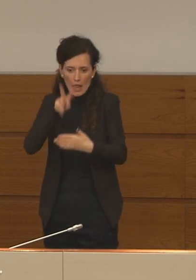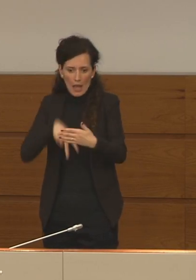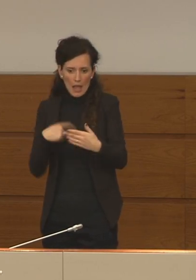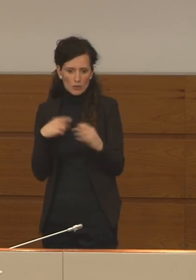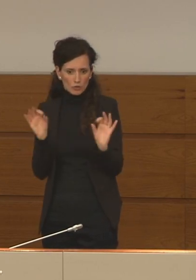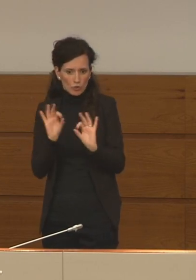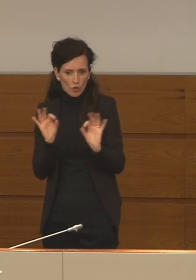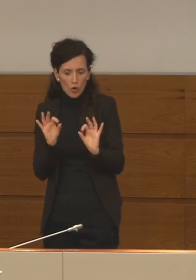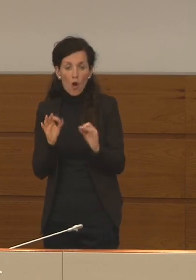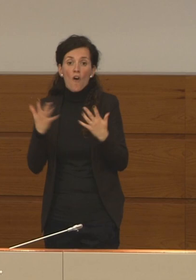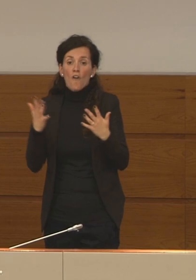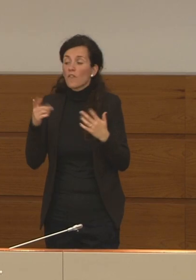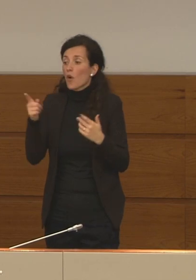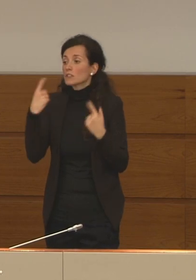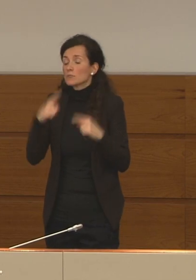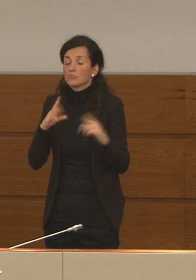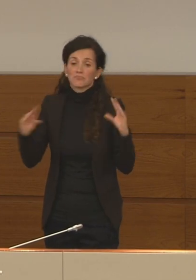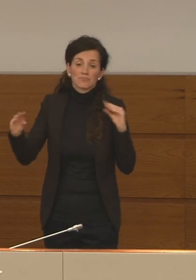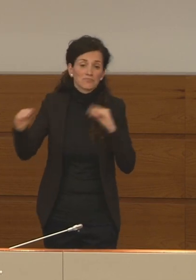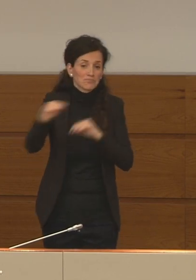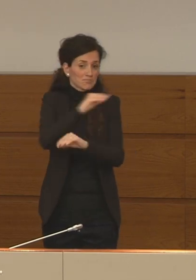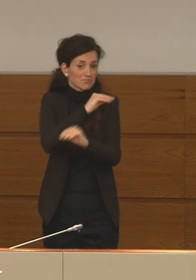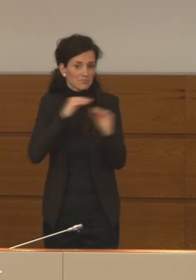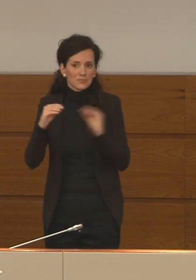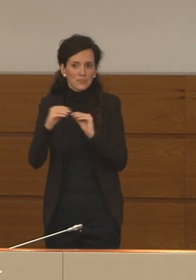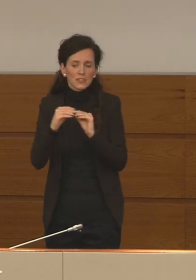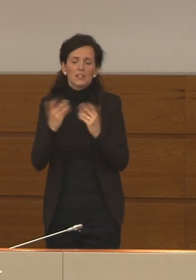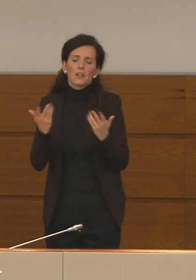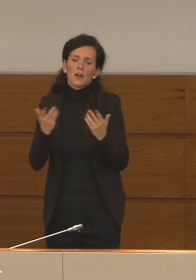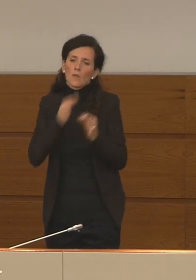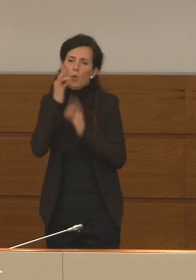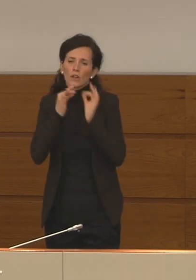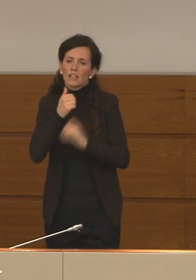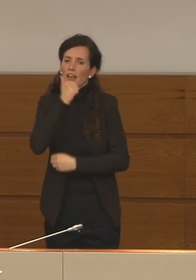leggenda metropolitana quindi una fake news.